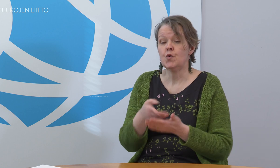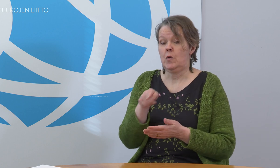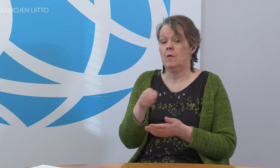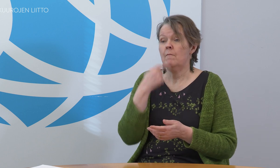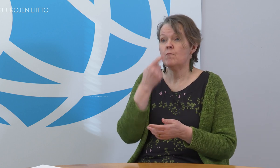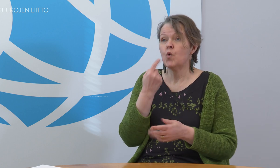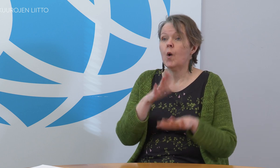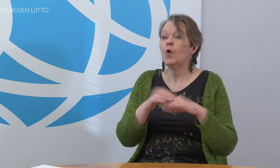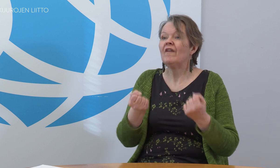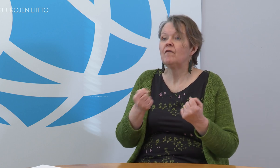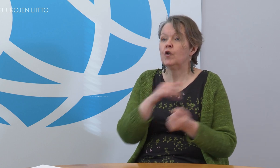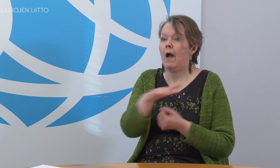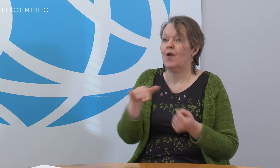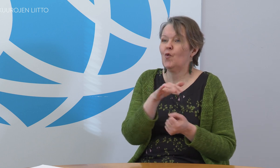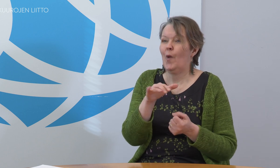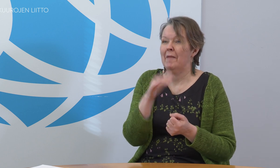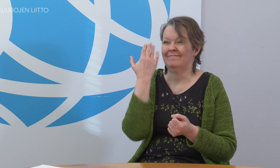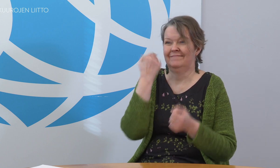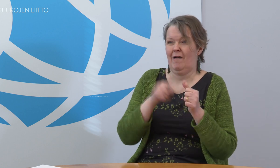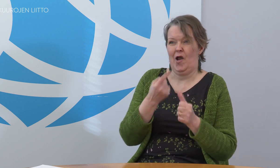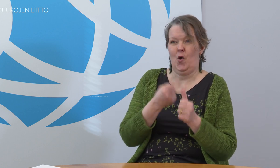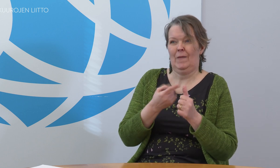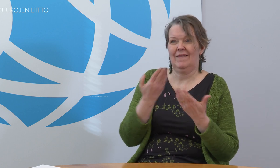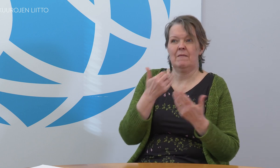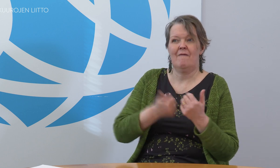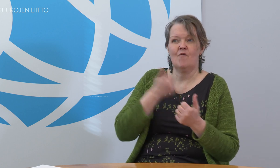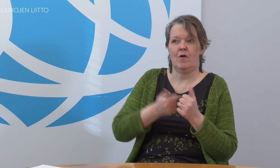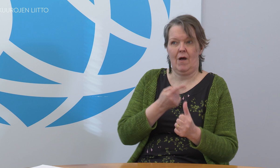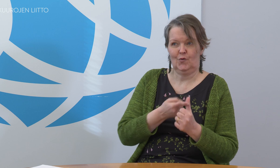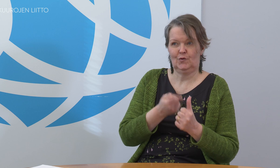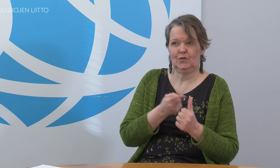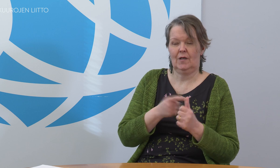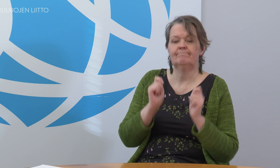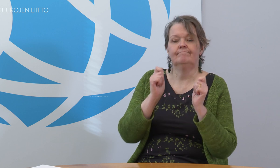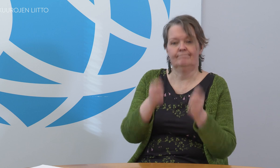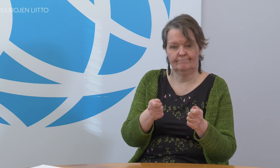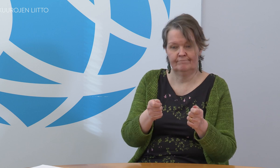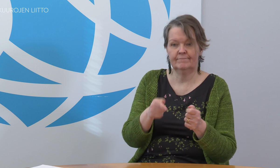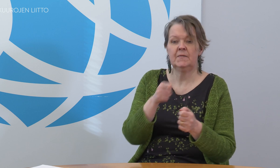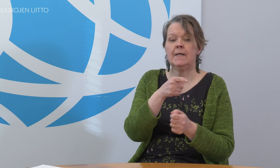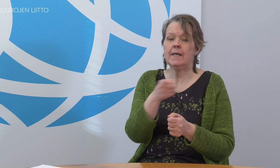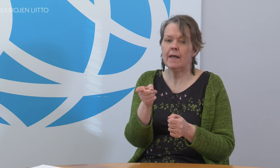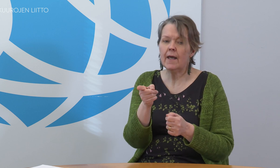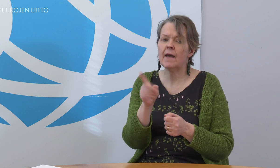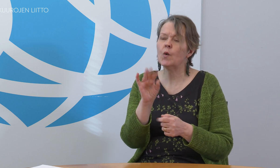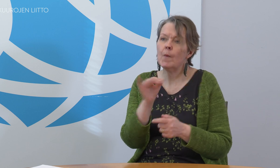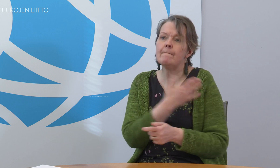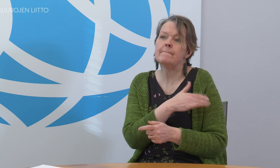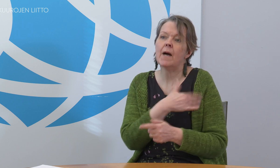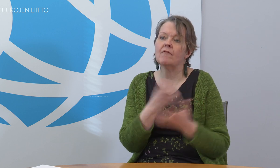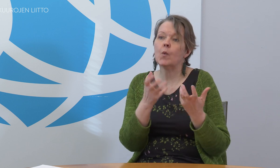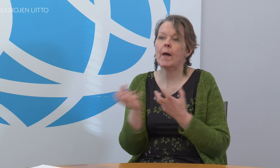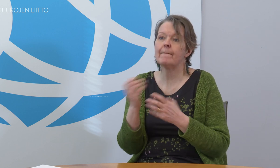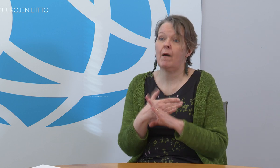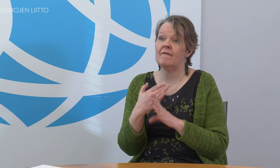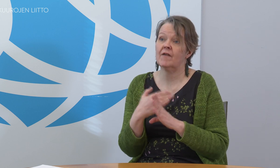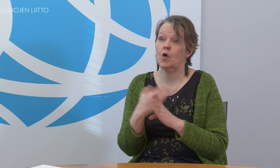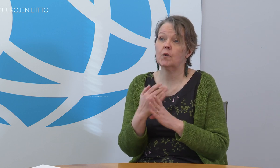Tämän vuoden alussa aloittaneet hyvinvointialueet arvioivat palvelun tarpeen.